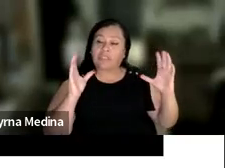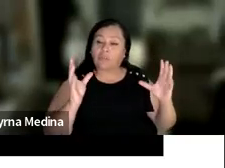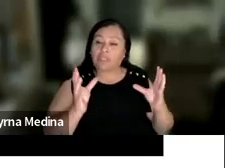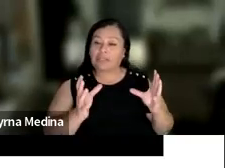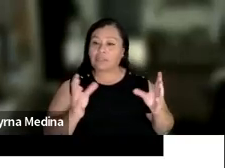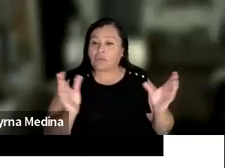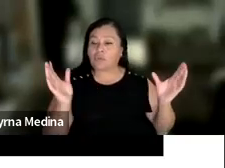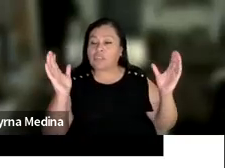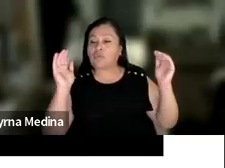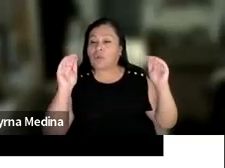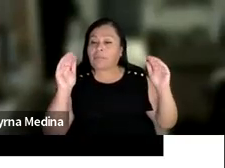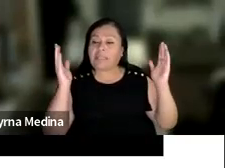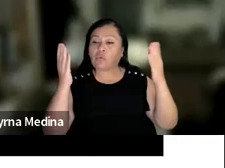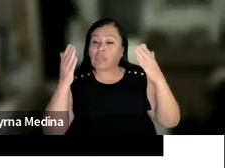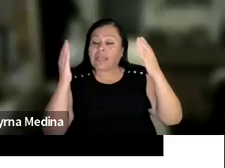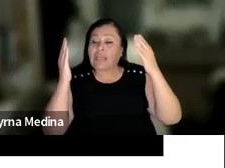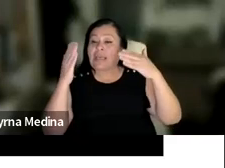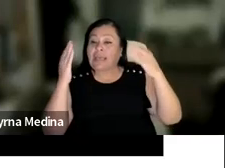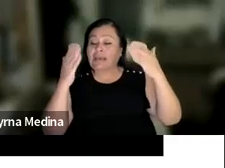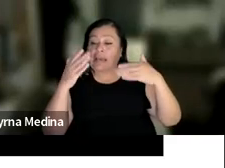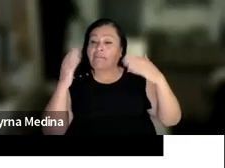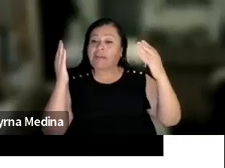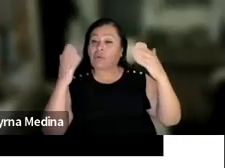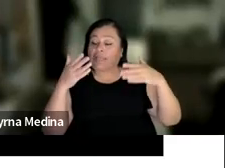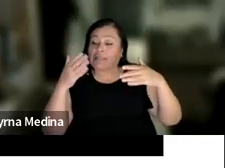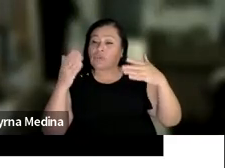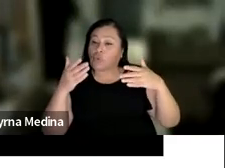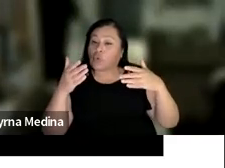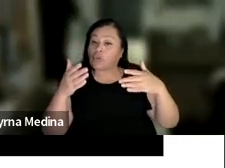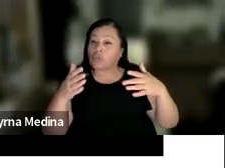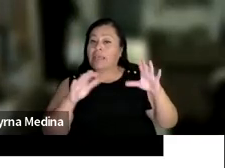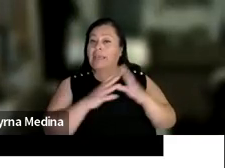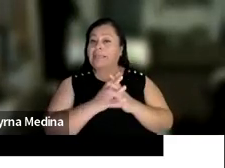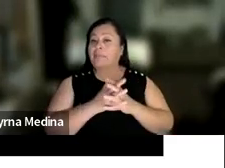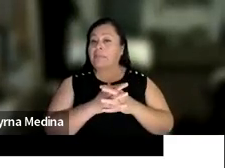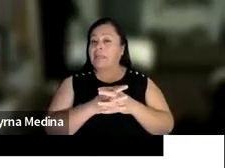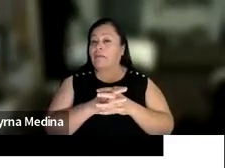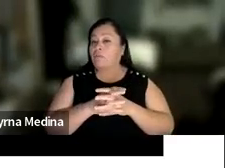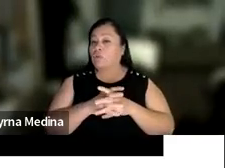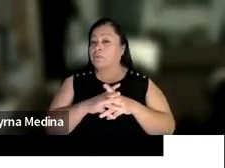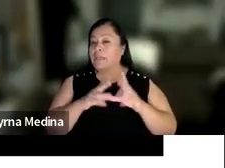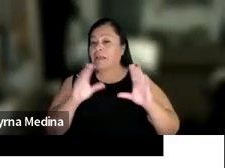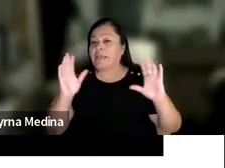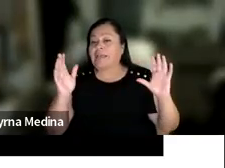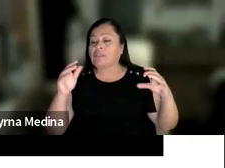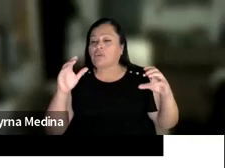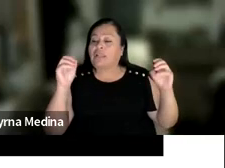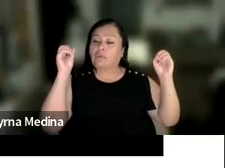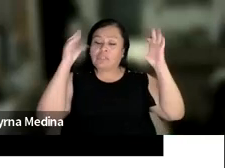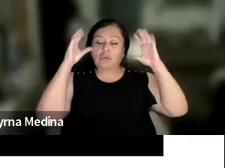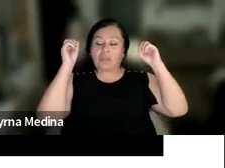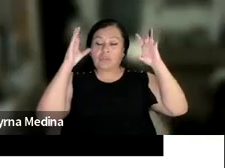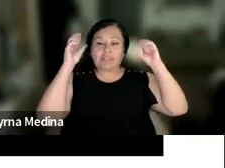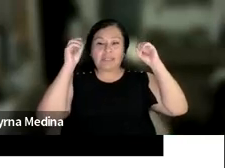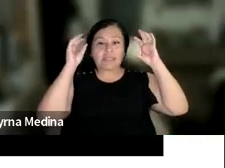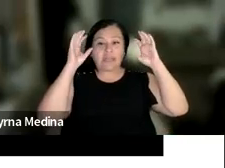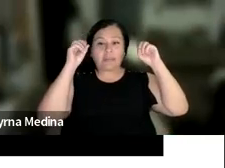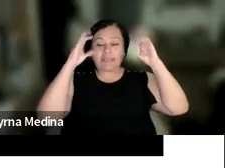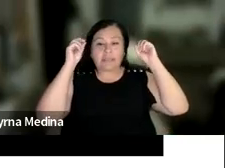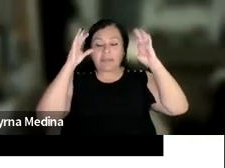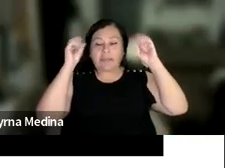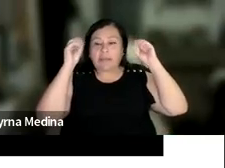También la fotopsia, que son las luces o las lucecitas que de repente se ven en que nos parpadean en los ojos.